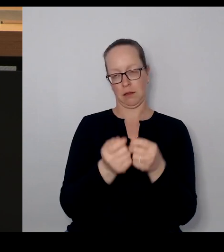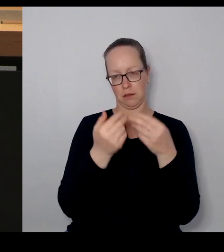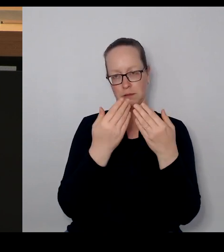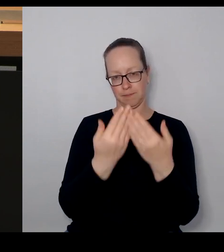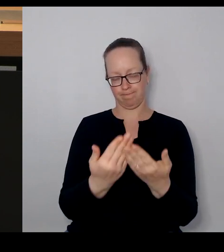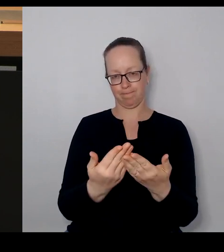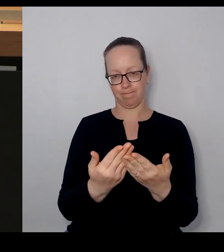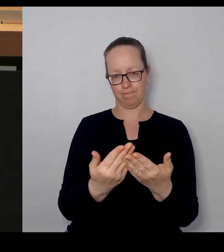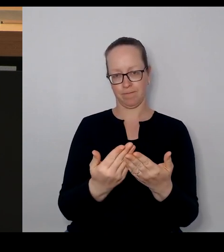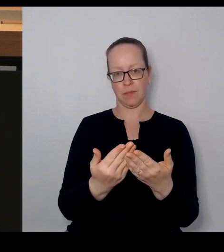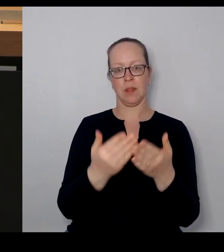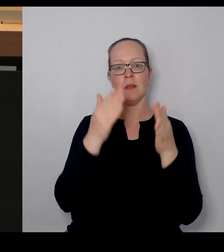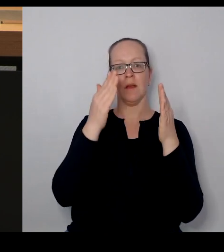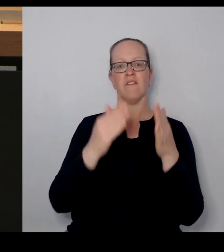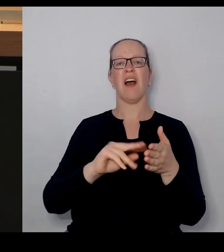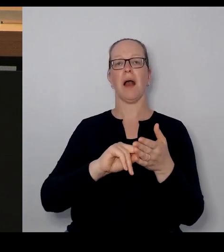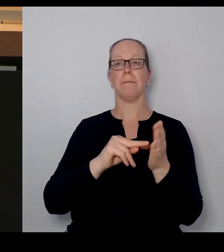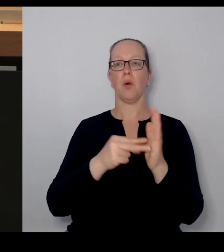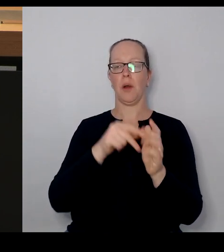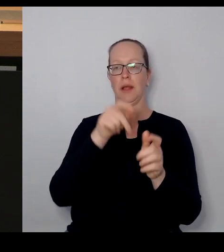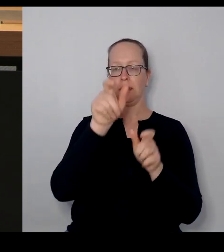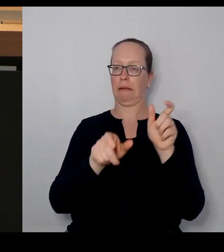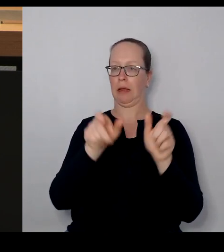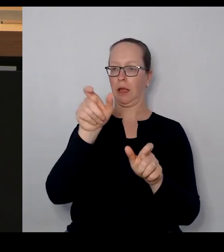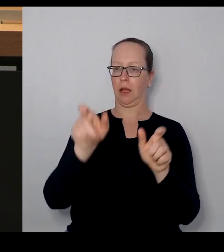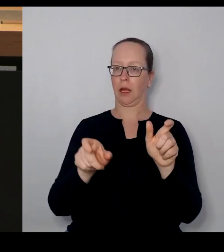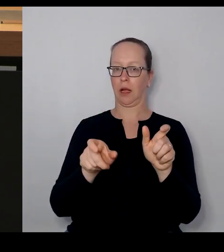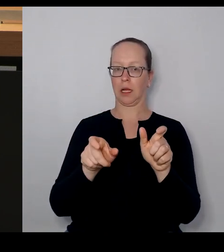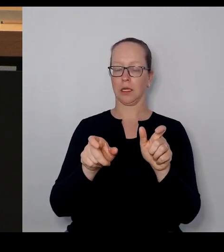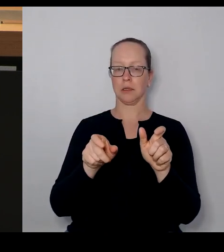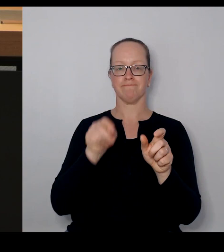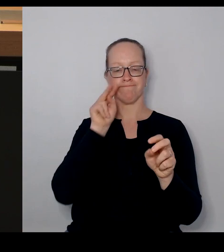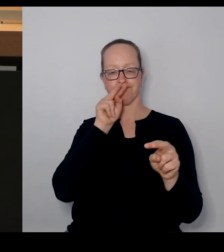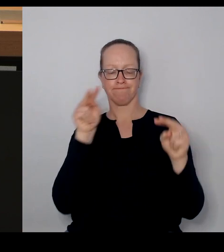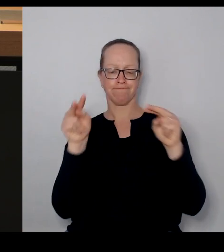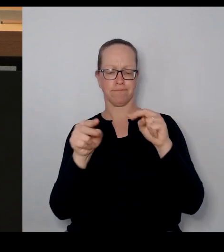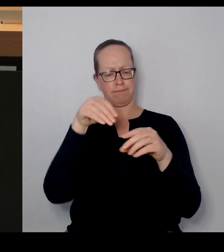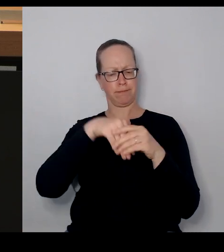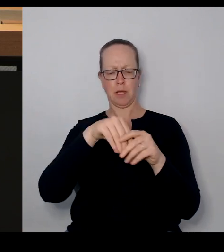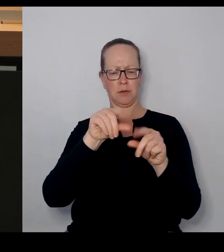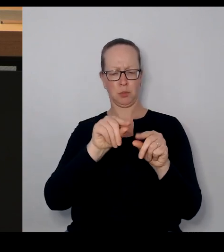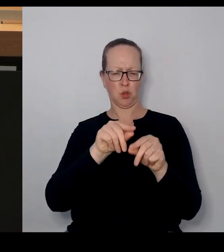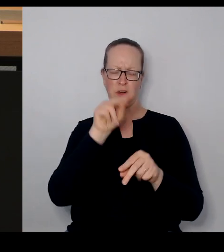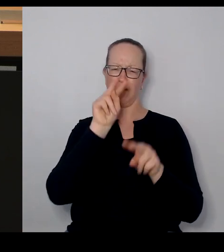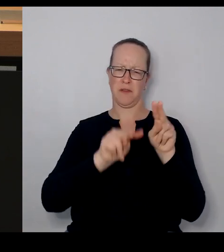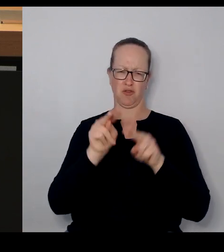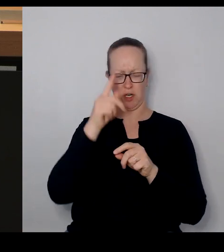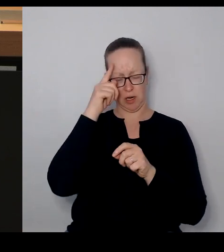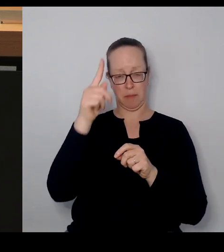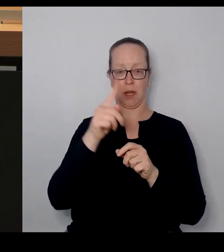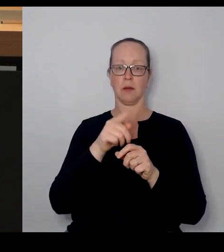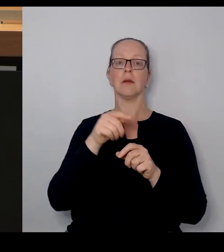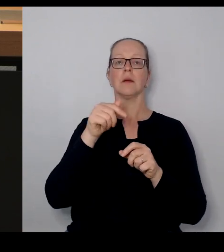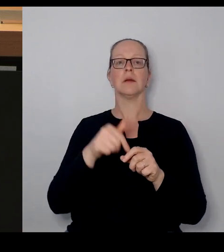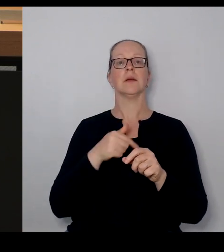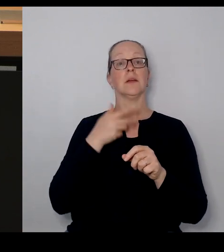Ich stelle fest, dass heute für die Koalition die Sprecher für Wirtschaft gesprochen haben. Das wiederum ist schon